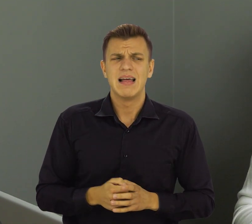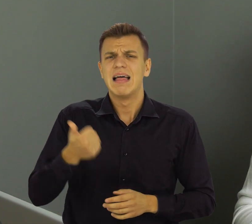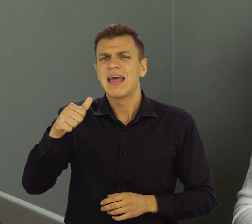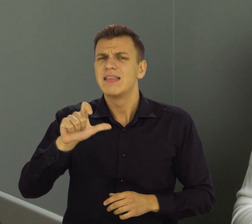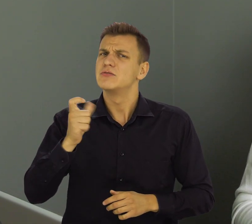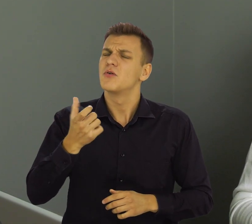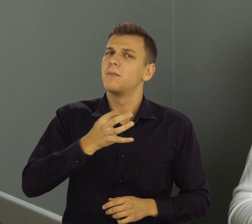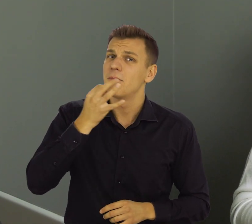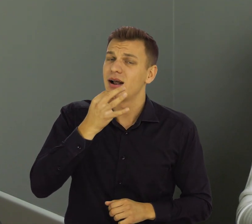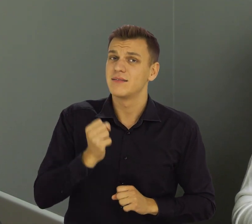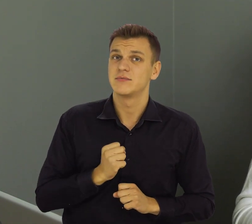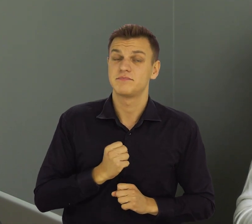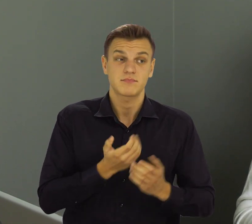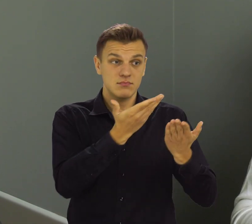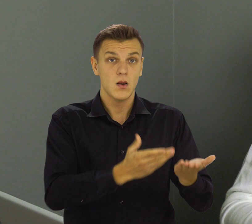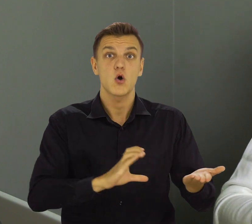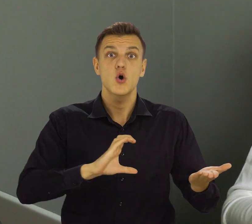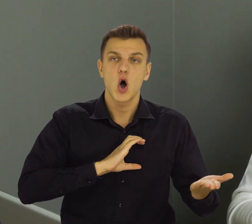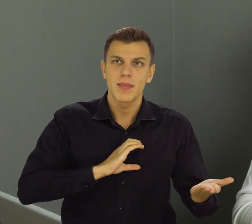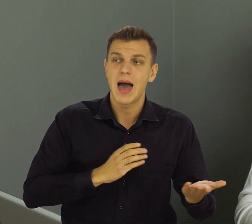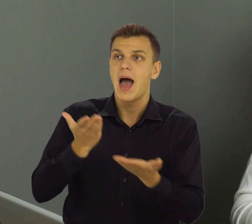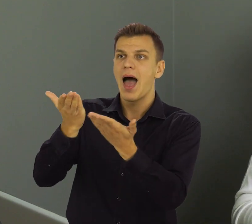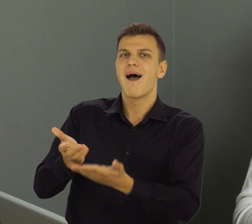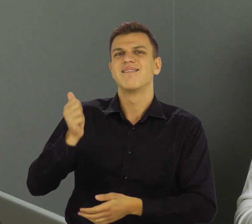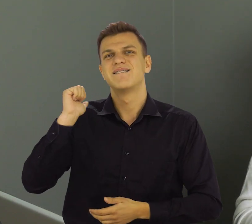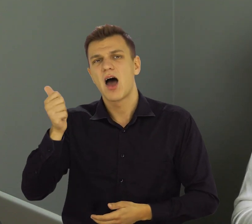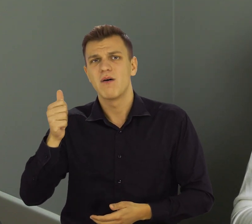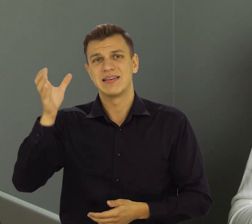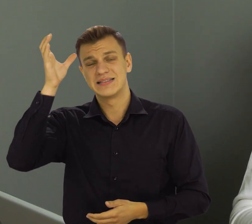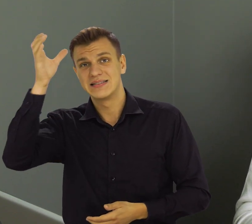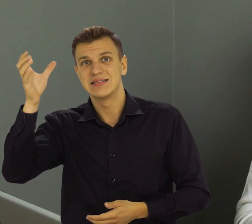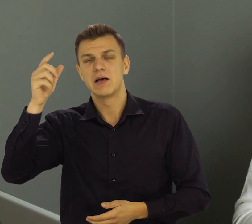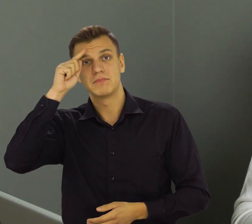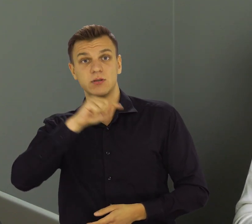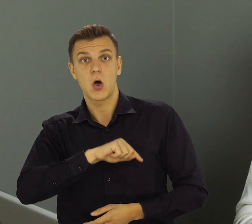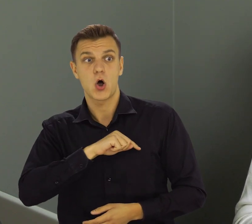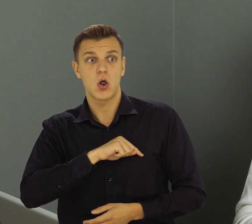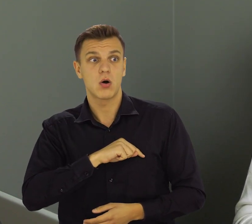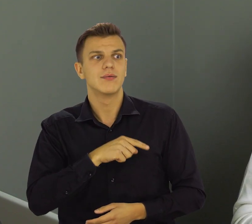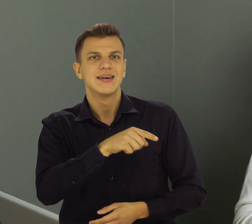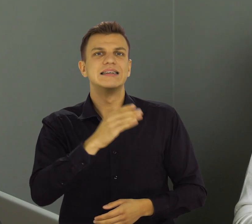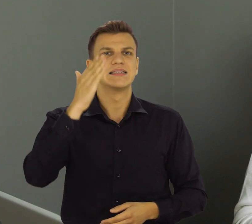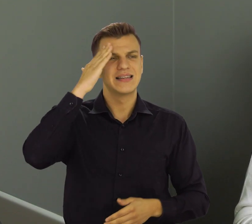nie zna za bardzo tematu, a te jednak w momencie, w którym potrzebują wsparcia specjalistów,